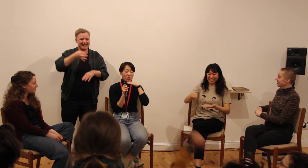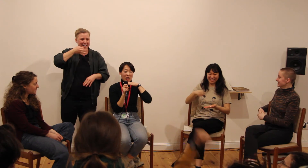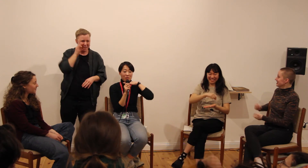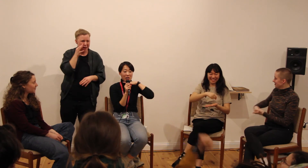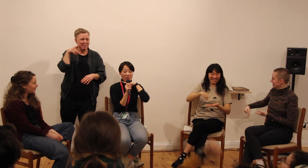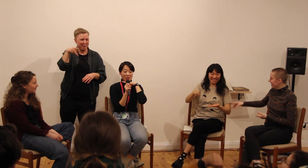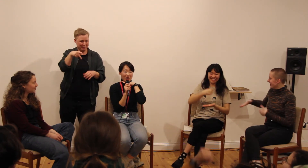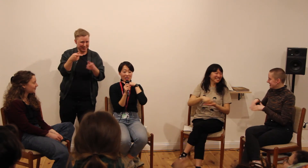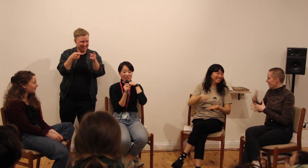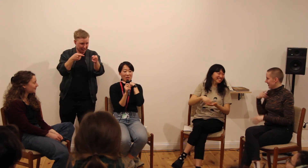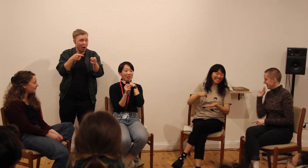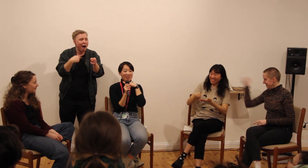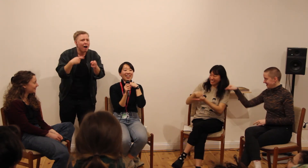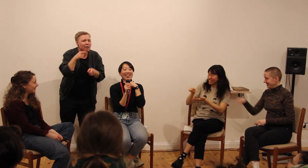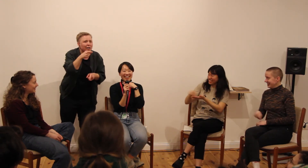Da wir uns sehr ähnlich sehen.